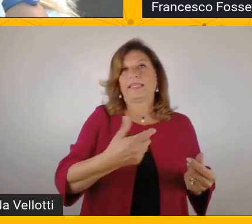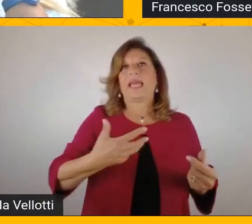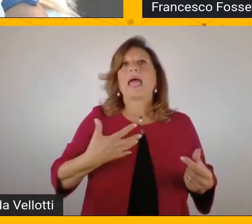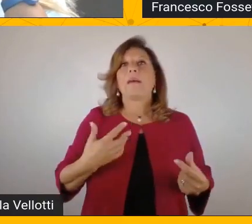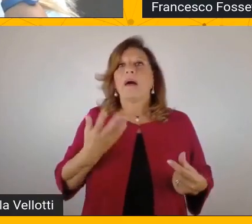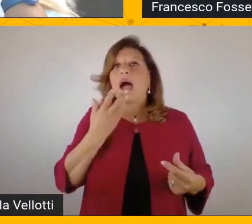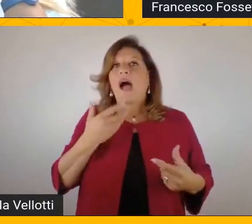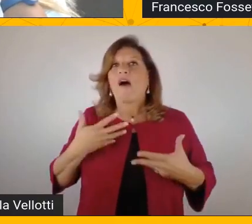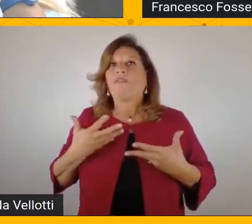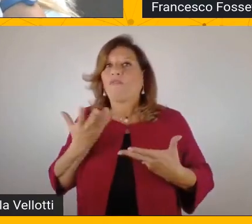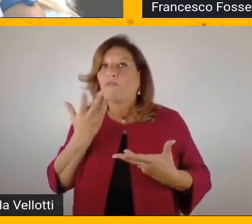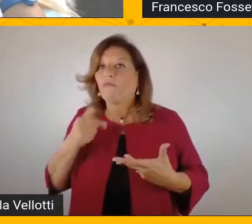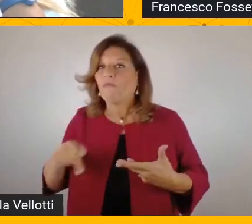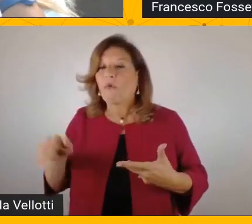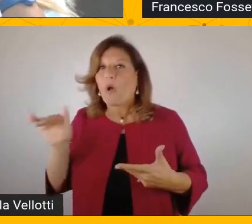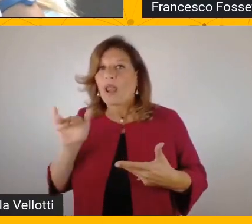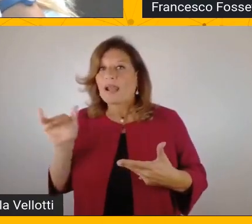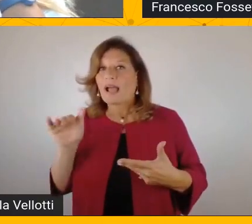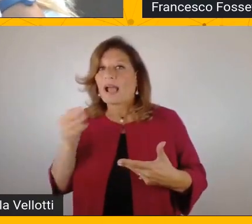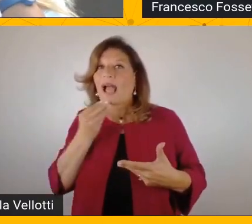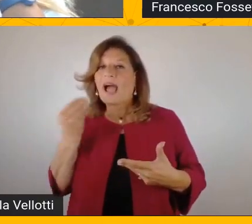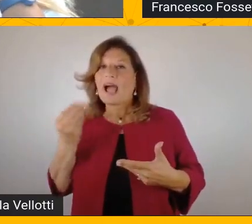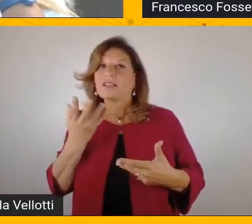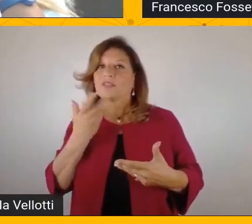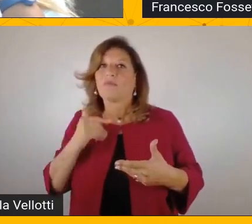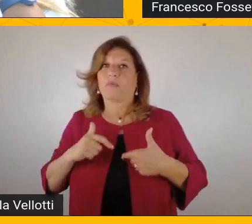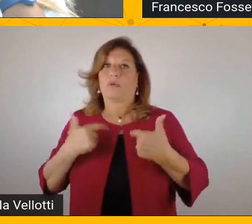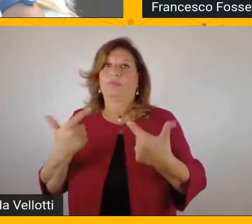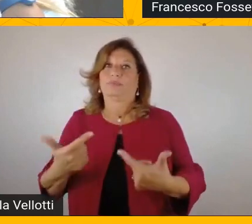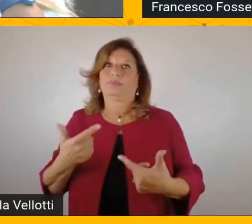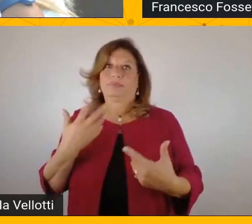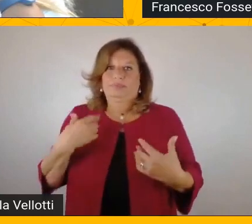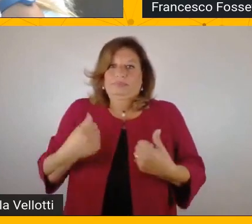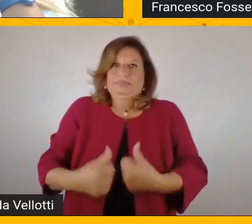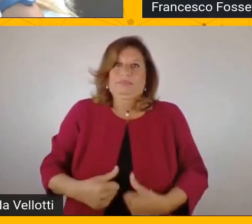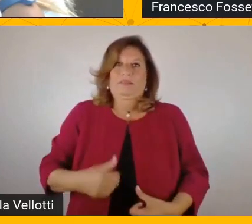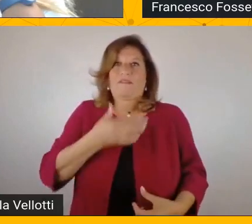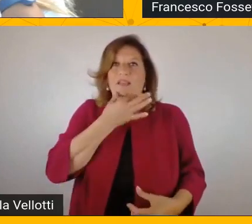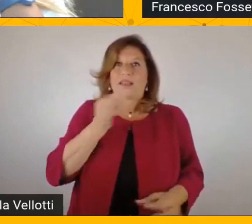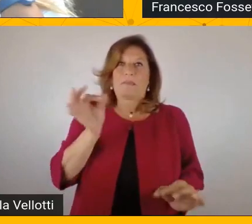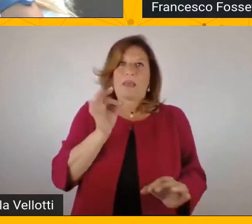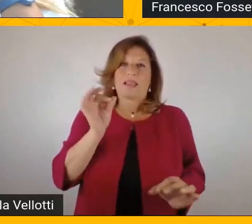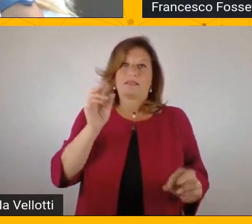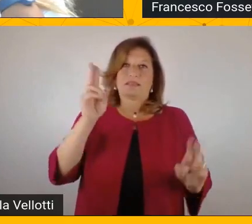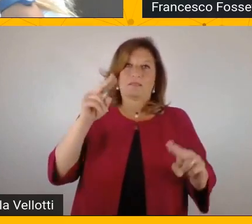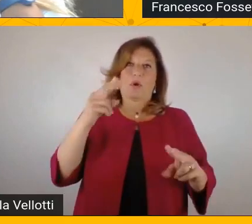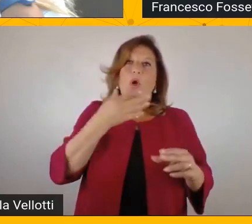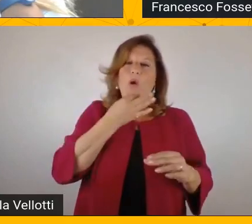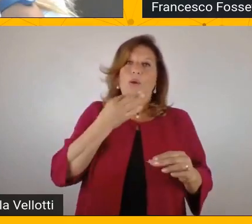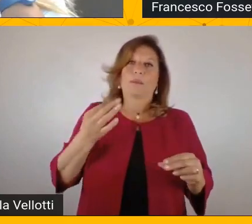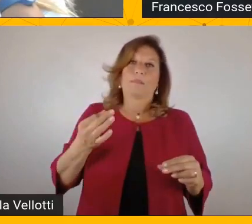l'aspirazionalità si crea, no? Perché si vede il modello del personaggio tutto sgargiante